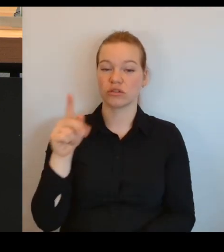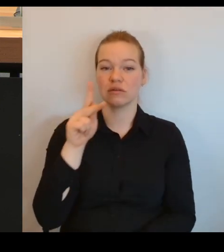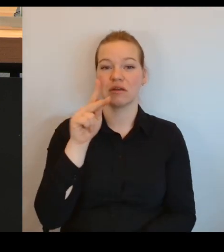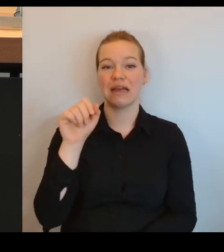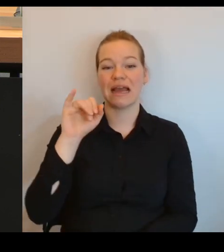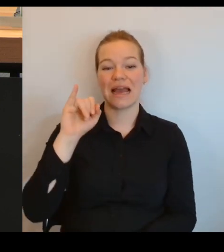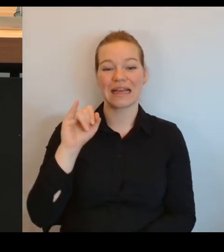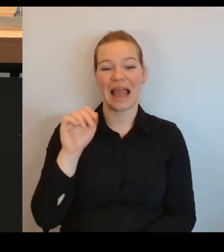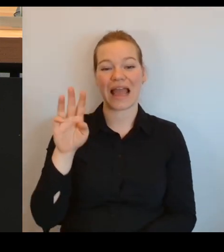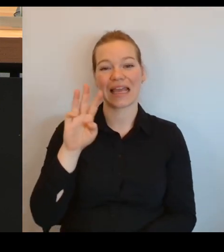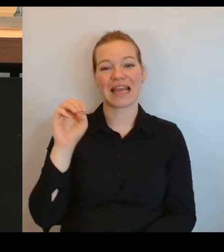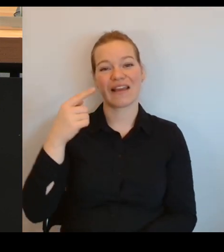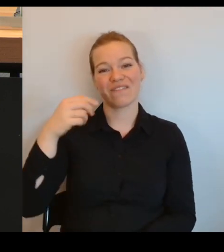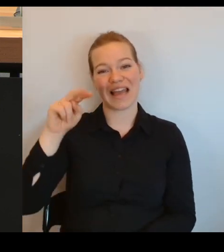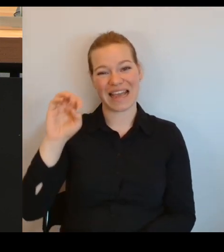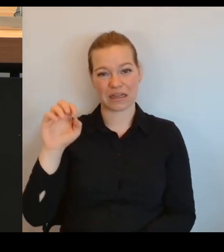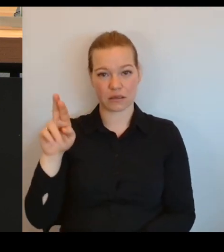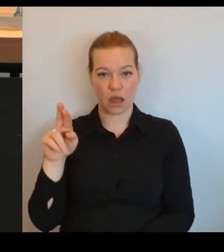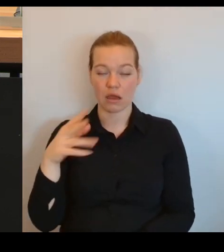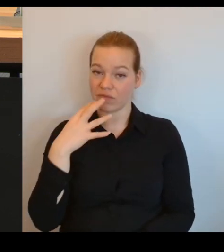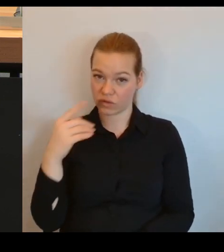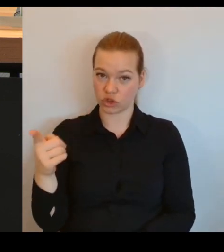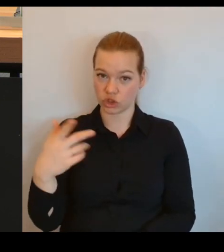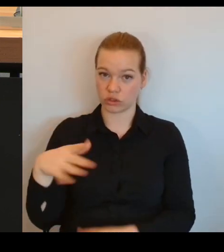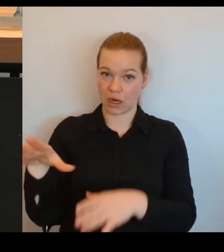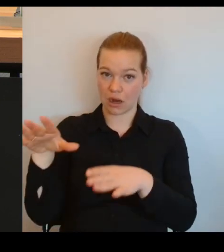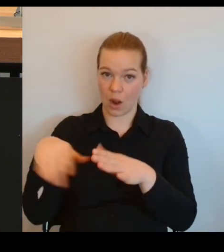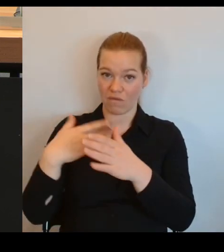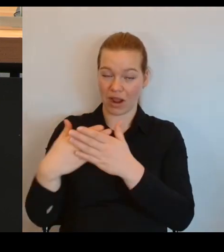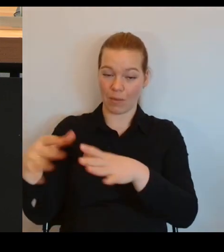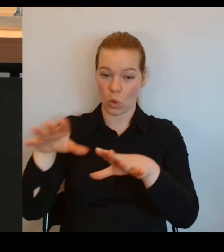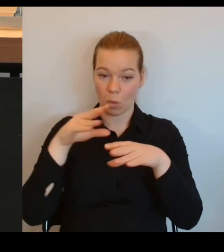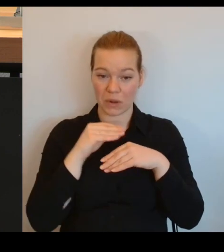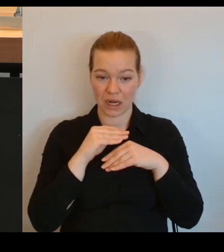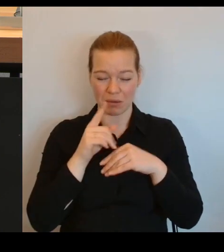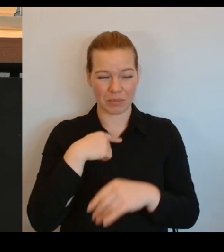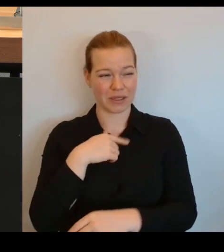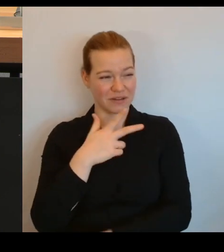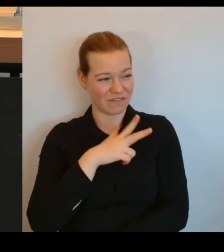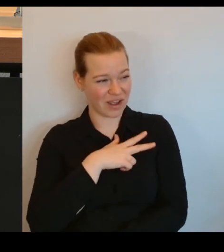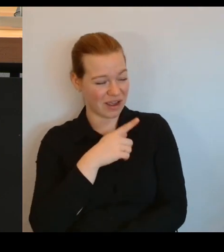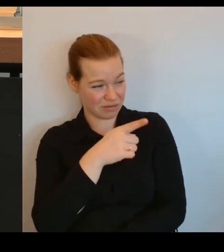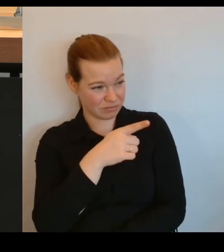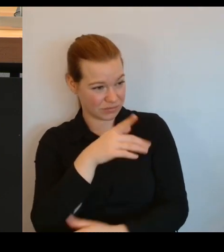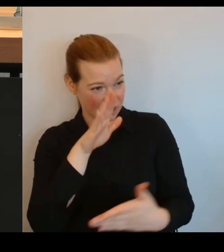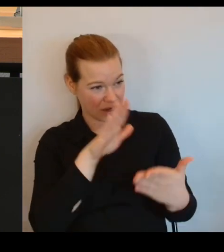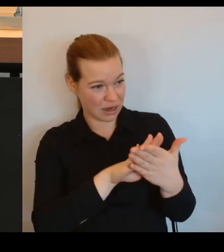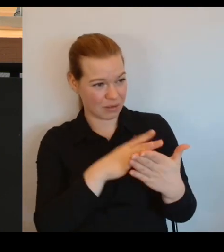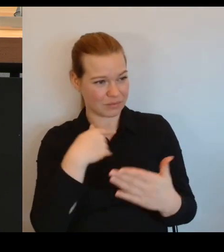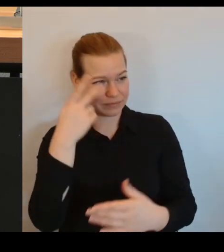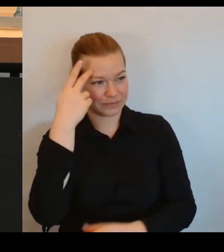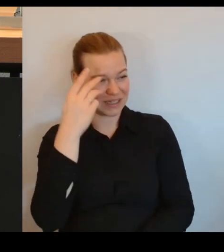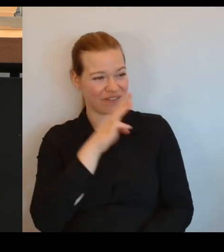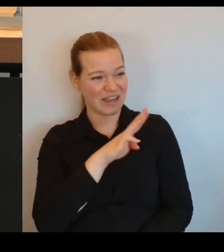Ich erinnere nur an das Wegener Versprechen. Bis Ende 2023 soll jeder Bürger innerhalb von 14 Tagen einen Bürgeramtstermin bekommen.